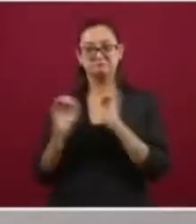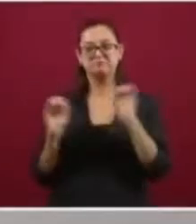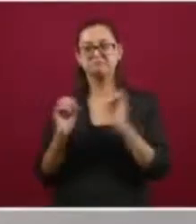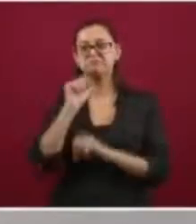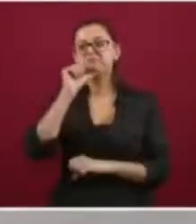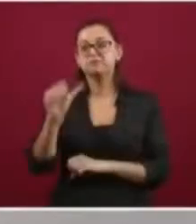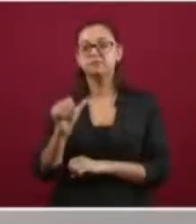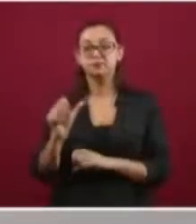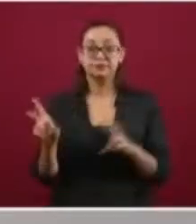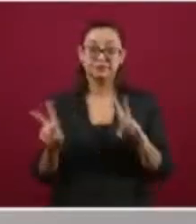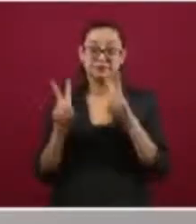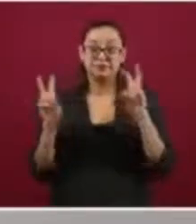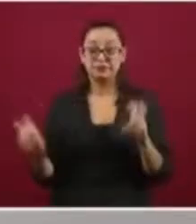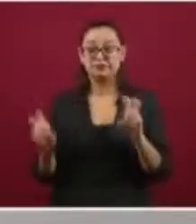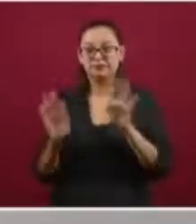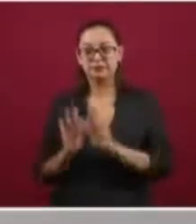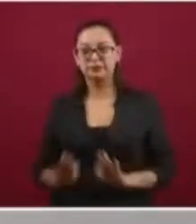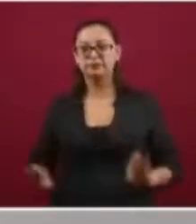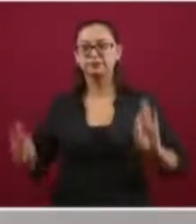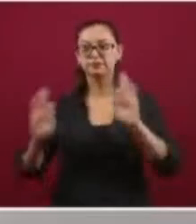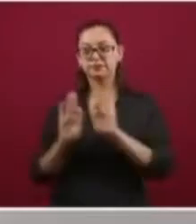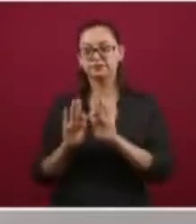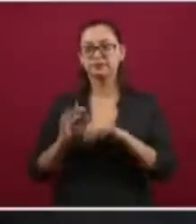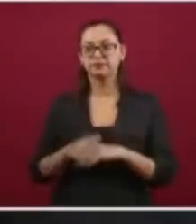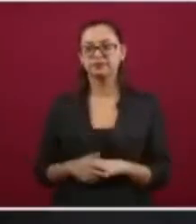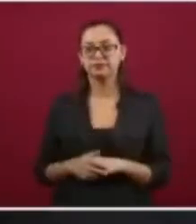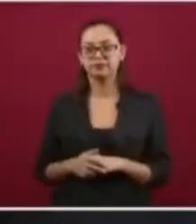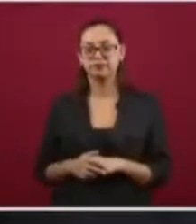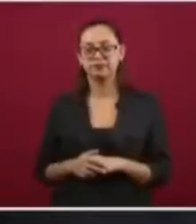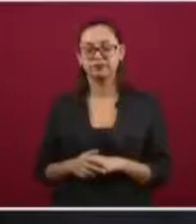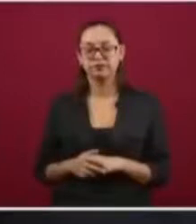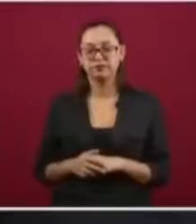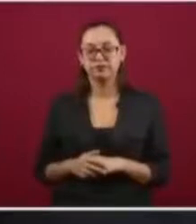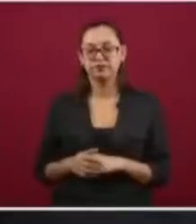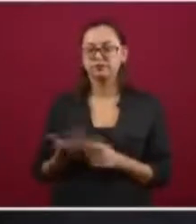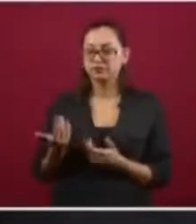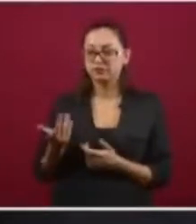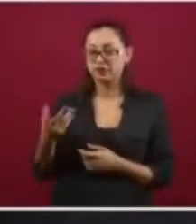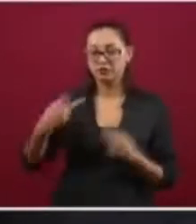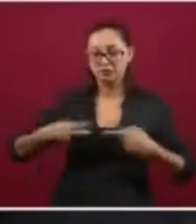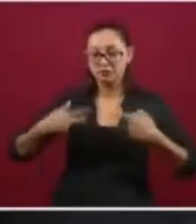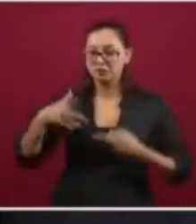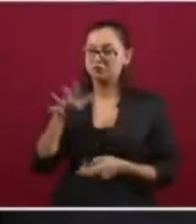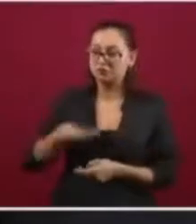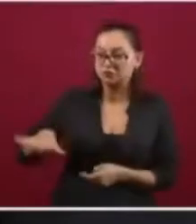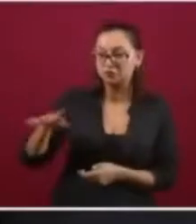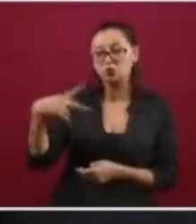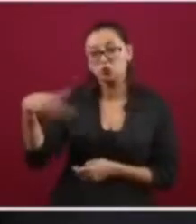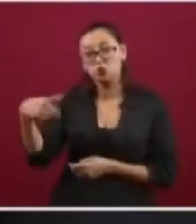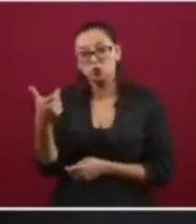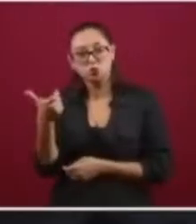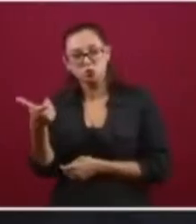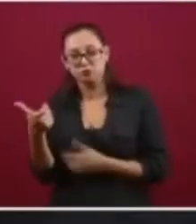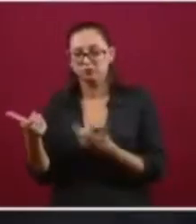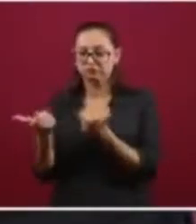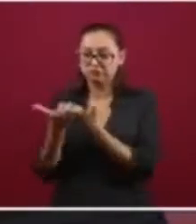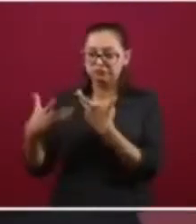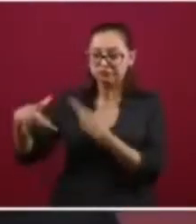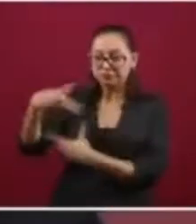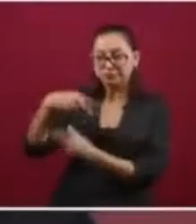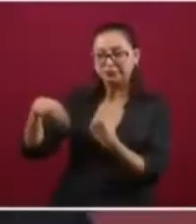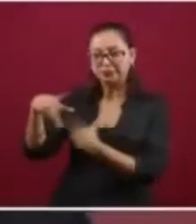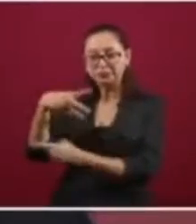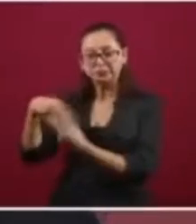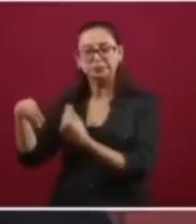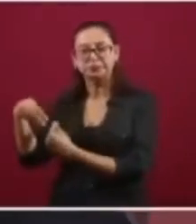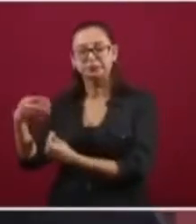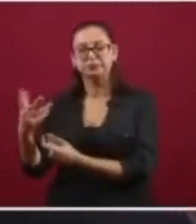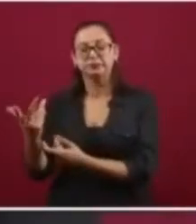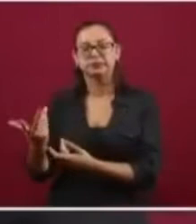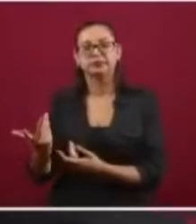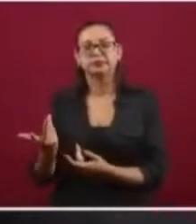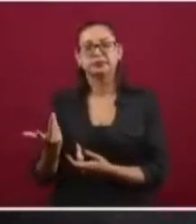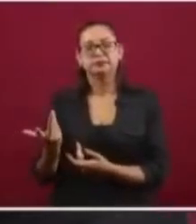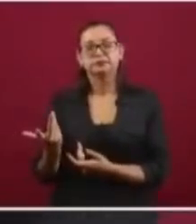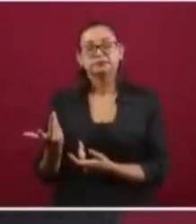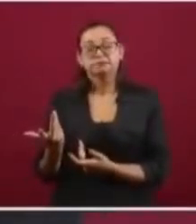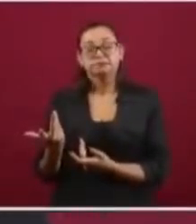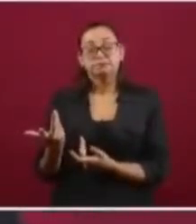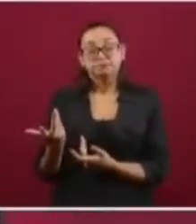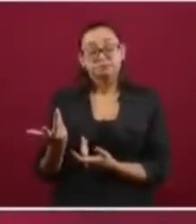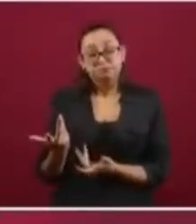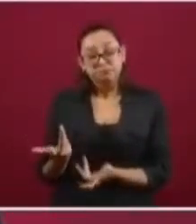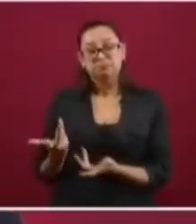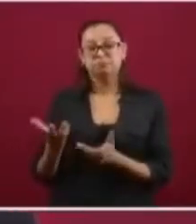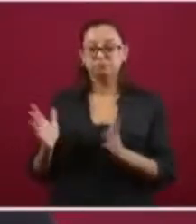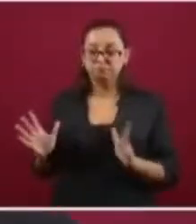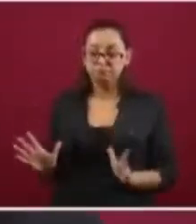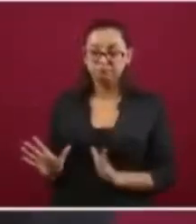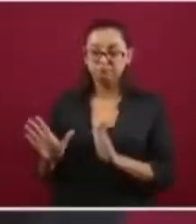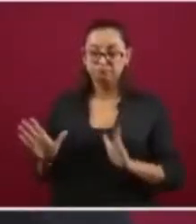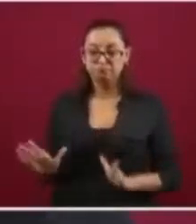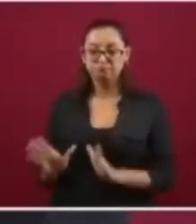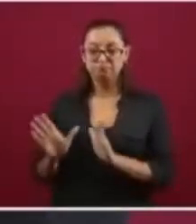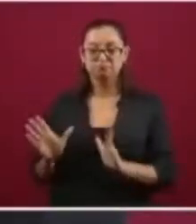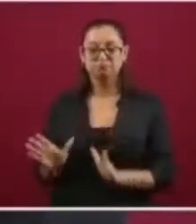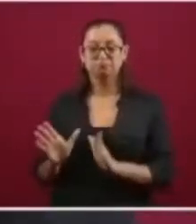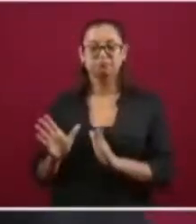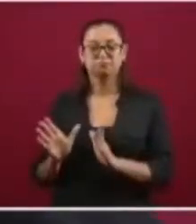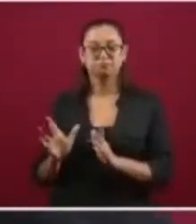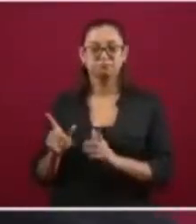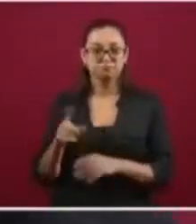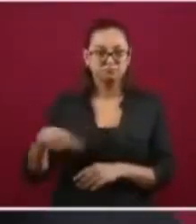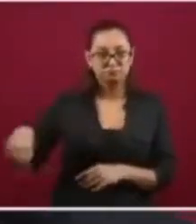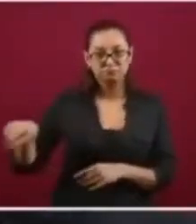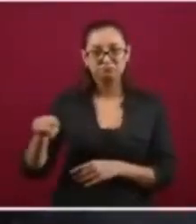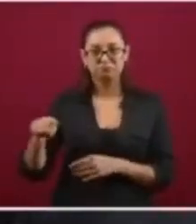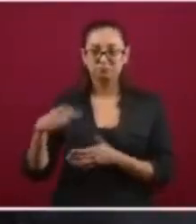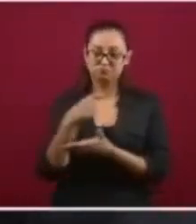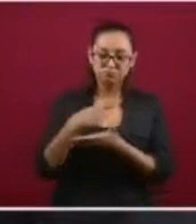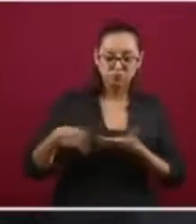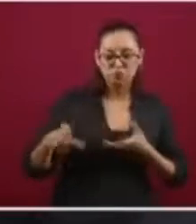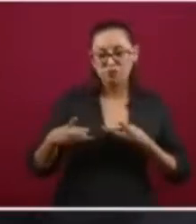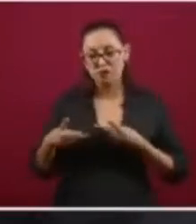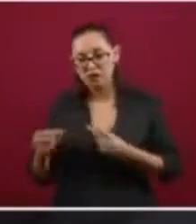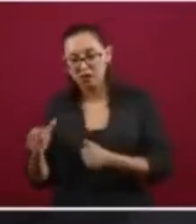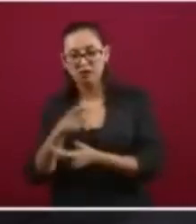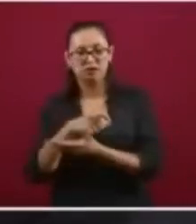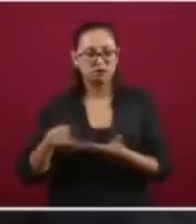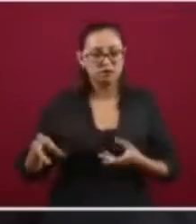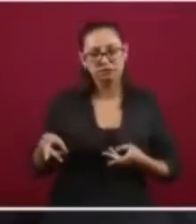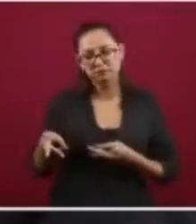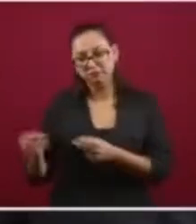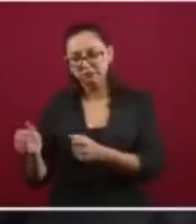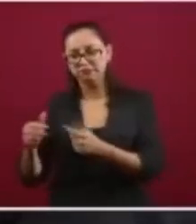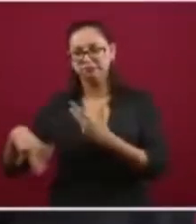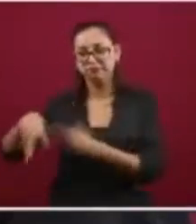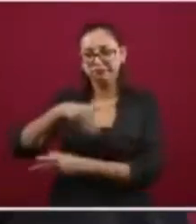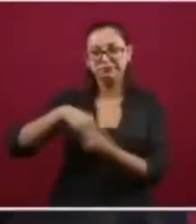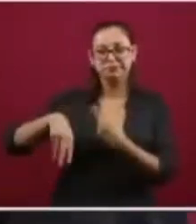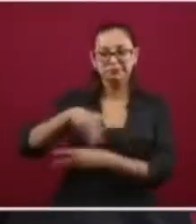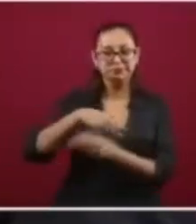importante, la micro economía, el que se reactive la economía desde abajo con la gente,